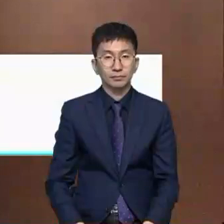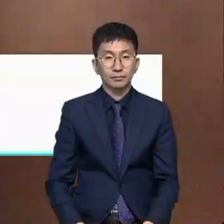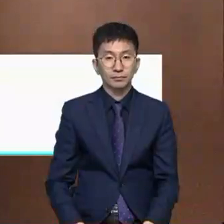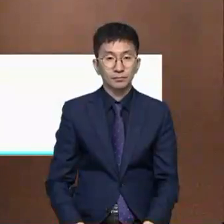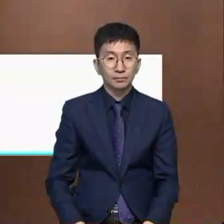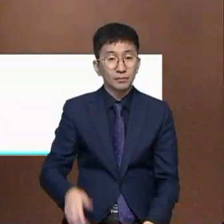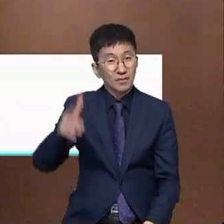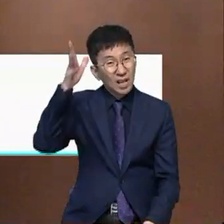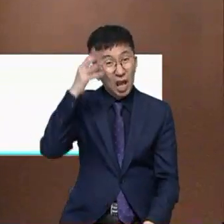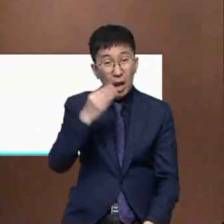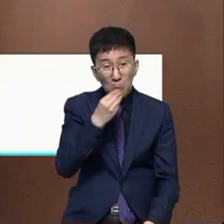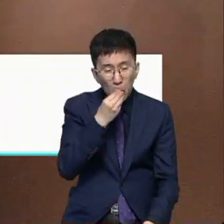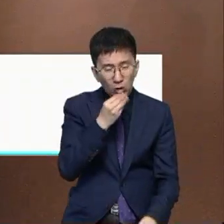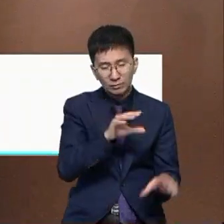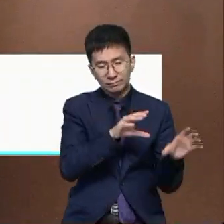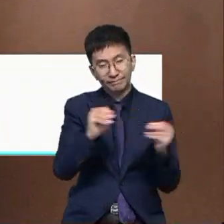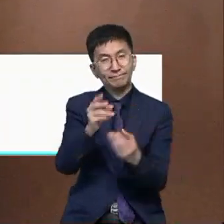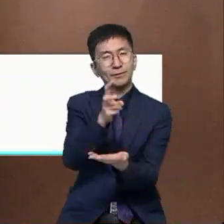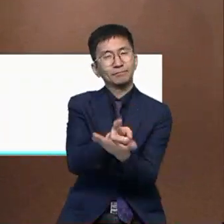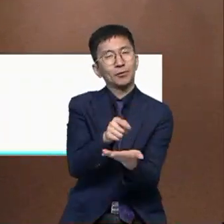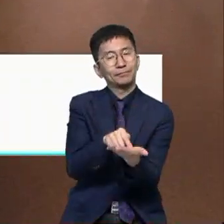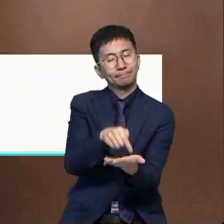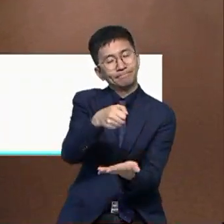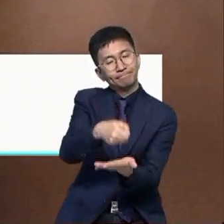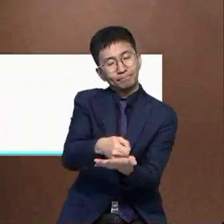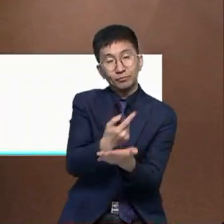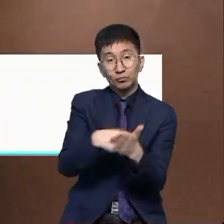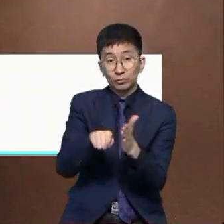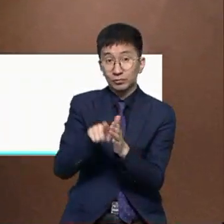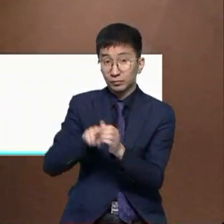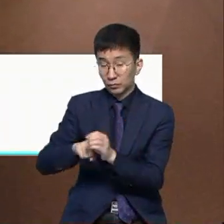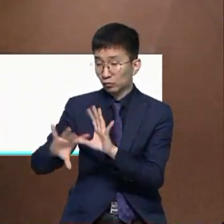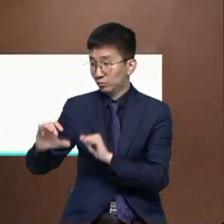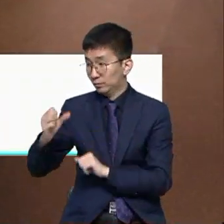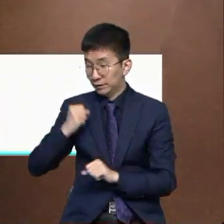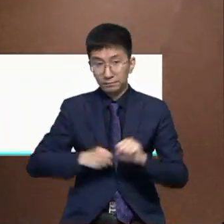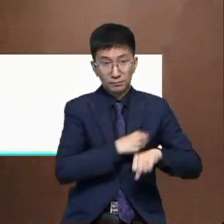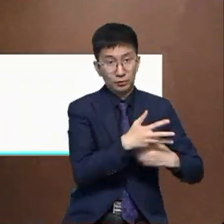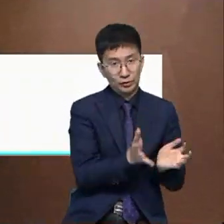(앵커) 개 식용을 금지하는 법을 만들자는 데 여당과 야당이 모처럼